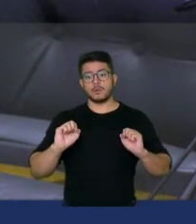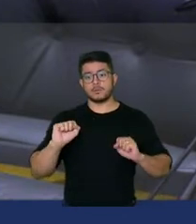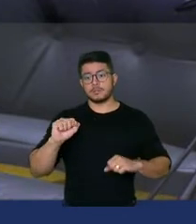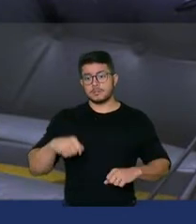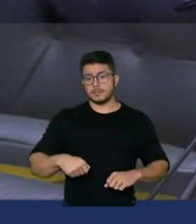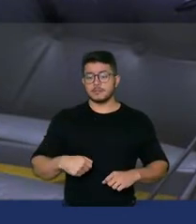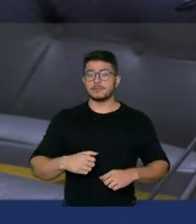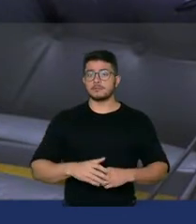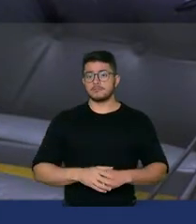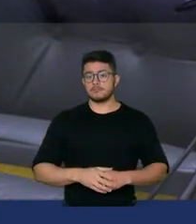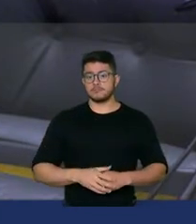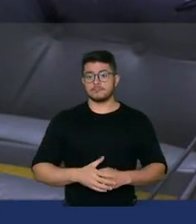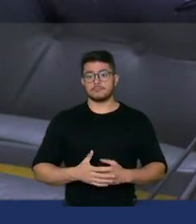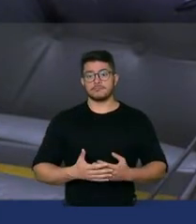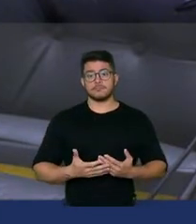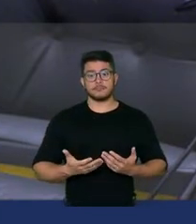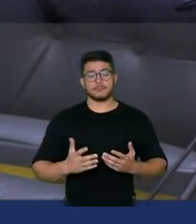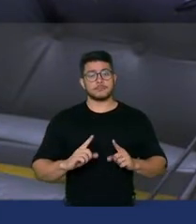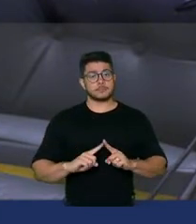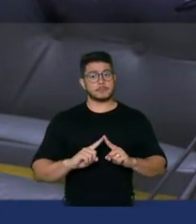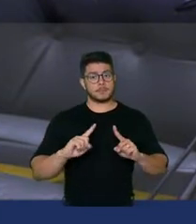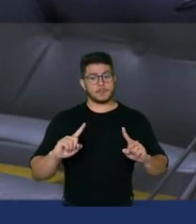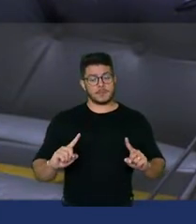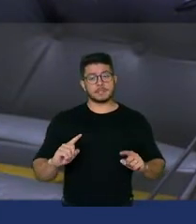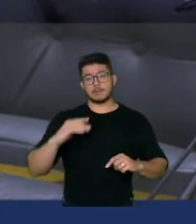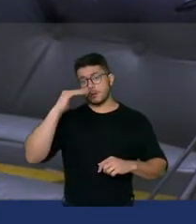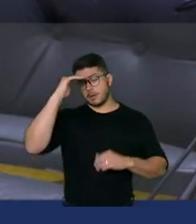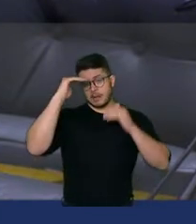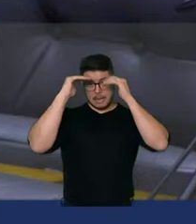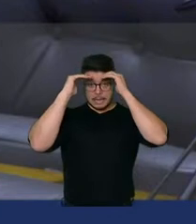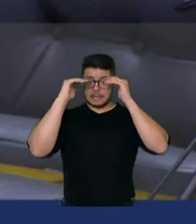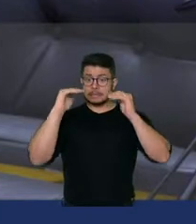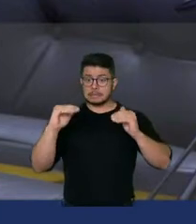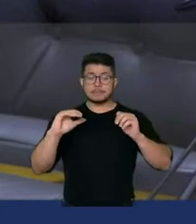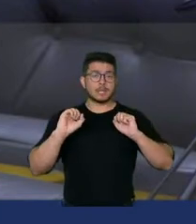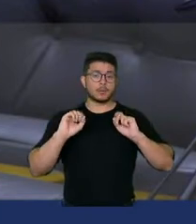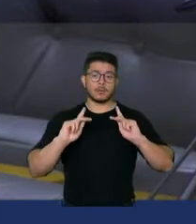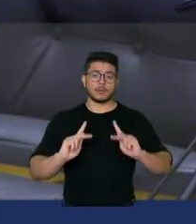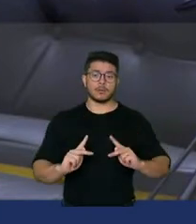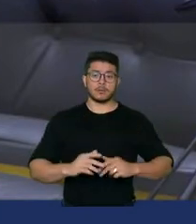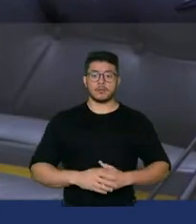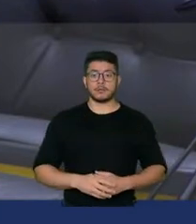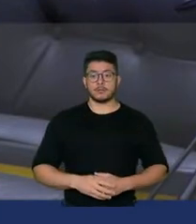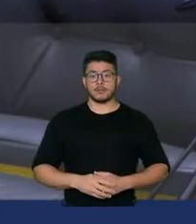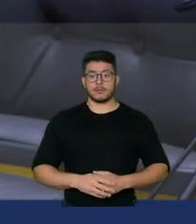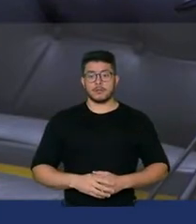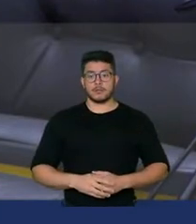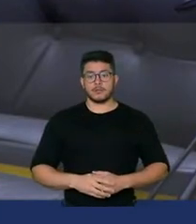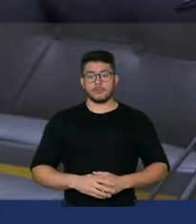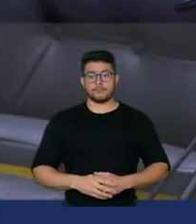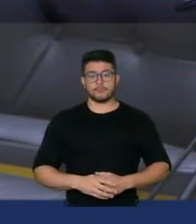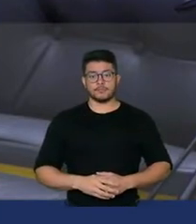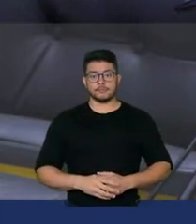RESPEITO. VOTOU A FAVOR E REGISTREI DO PLANTIO DE MACONHA NO BRASIL, É A MINHA VISÃO, MAS EU RESPEITO. ELE TEM UMA VISÃO E EU TENHO